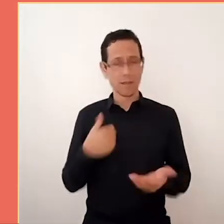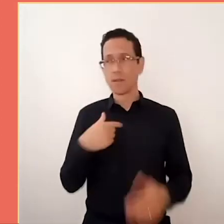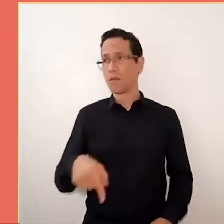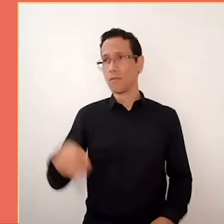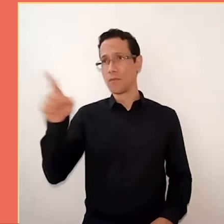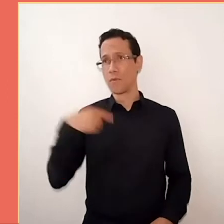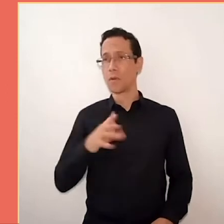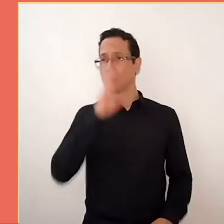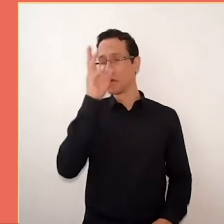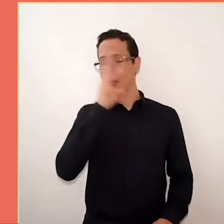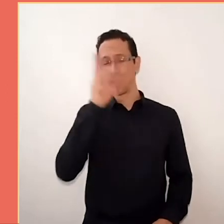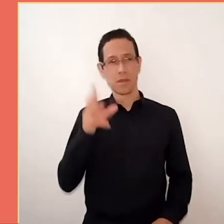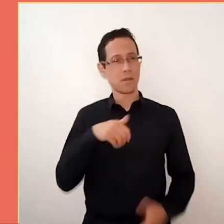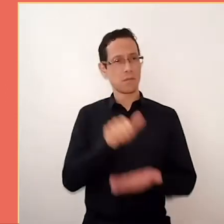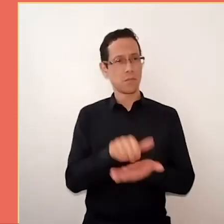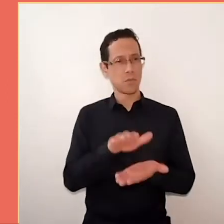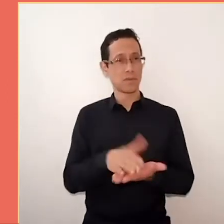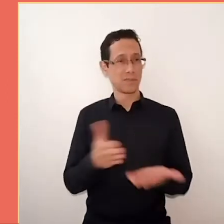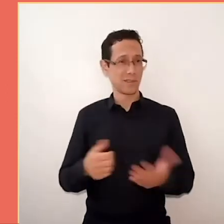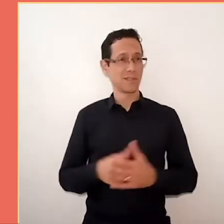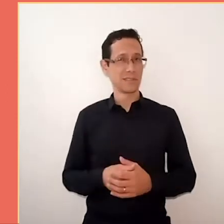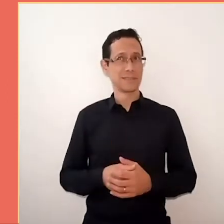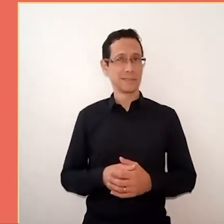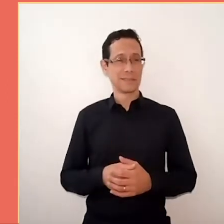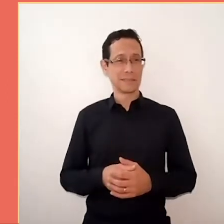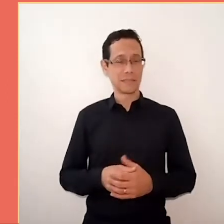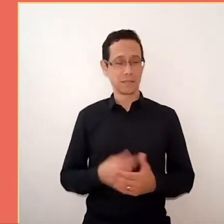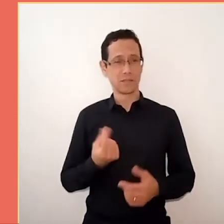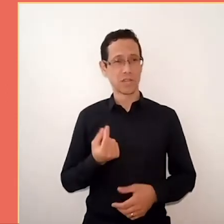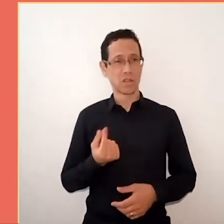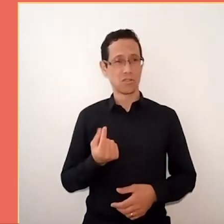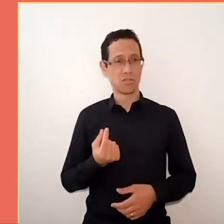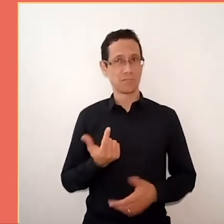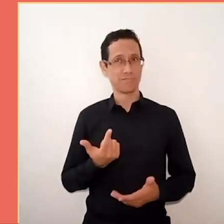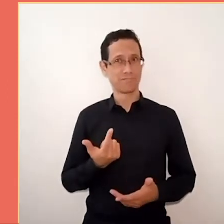Então, assim, só voltando um pouquinho e deixando Luciana também se expressar e Dolores, mas eu queria dizer assim,